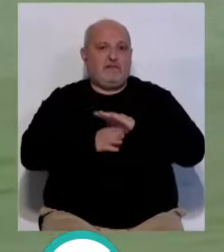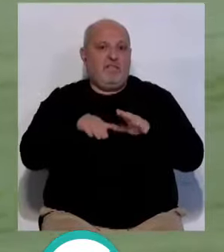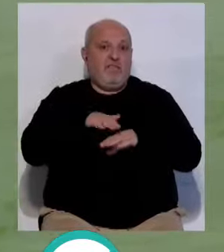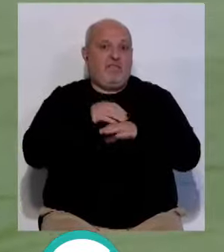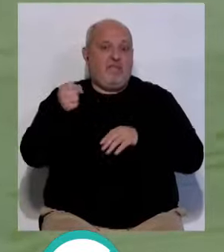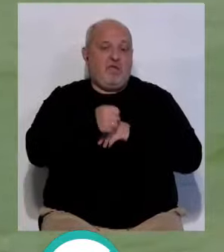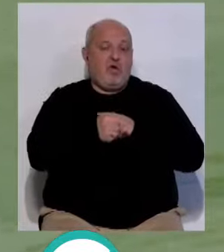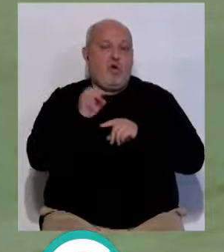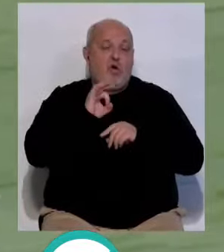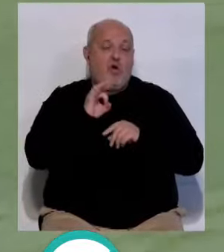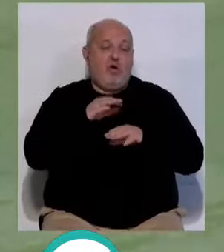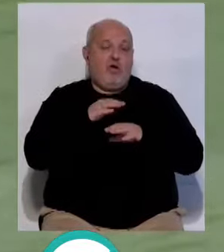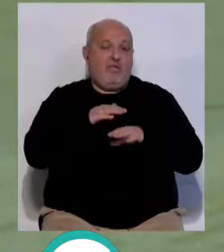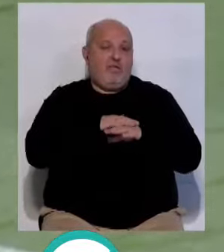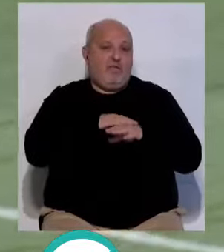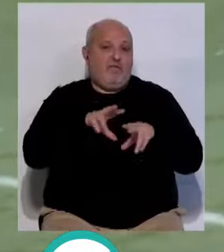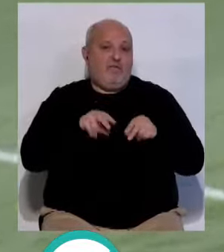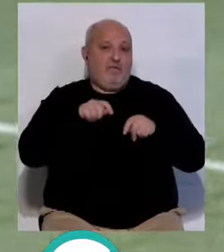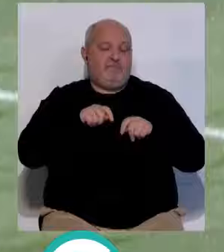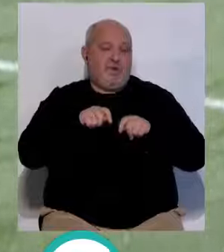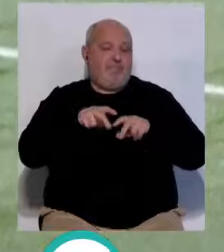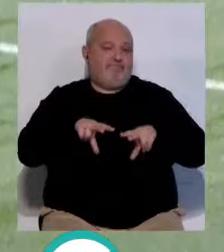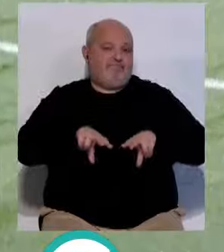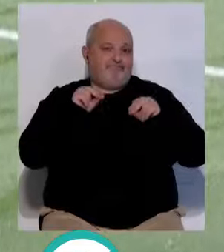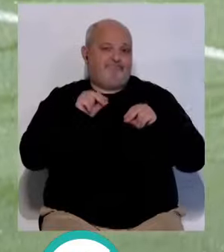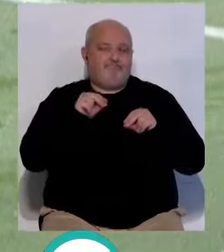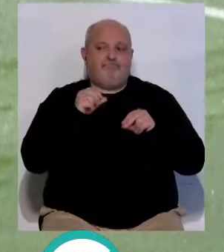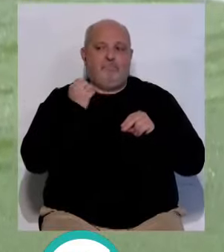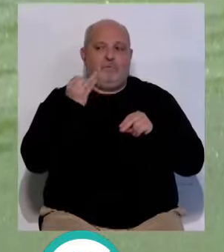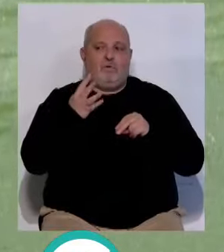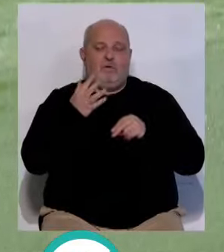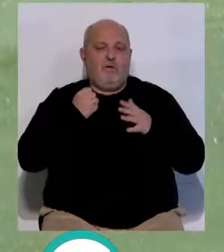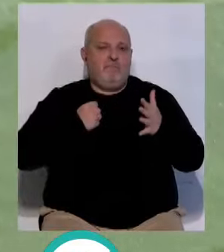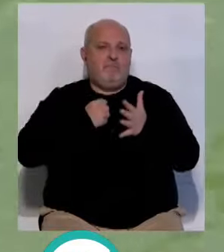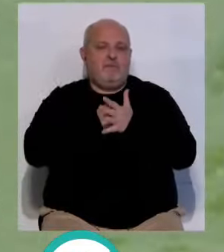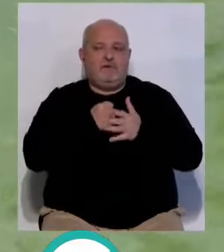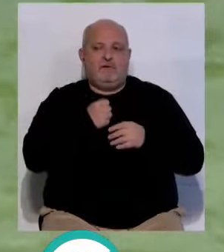si se va a romper esa cesión porque Recuerden que el cae también tiene un número máximo de cesiones